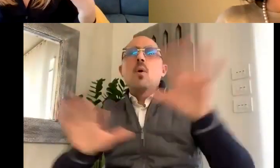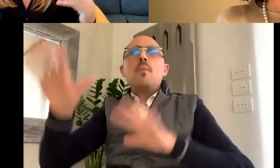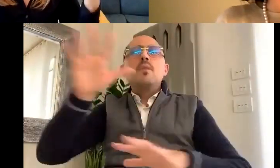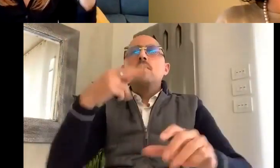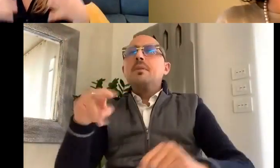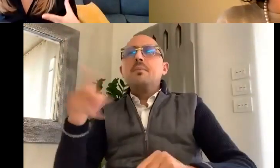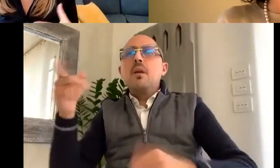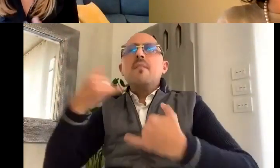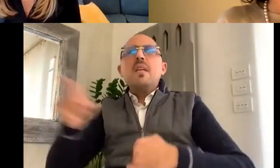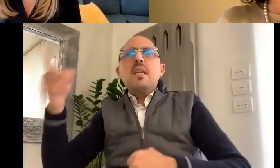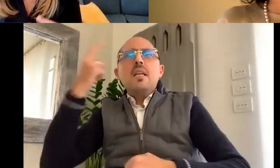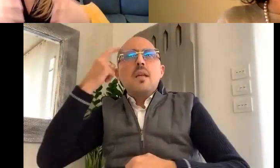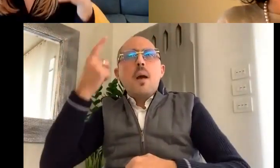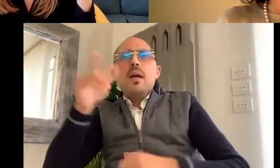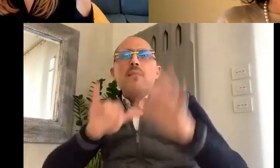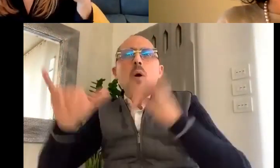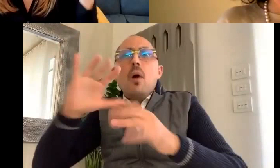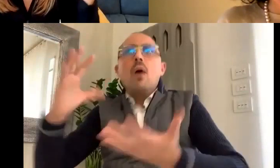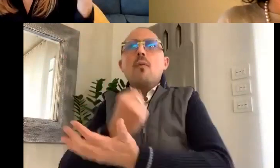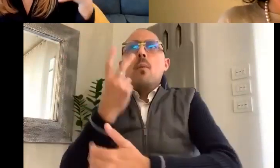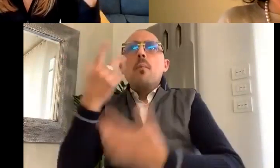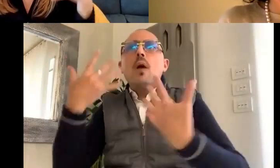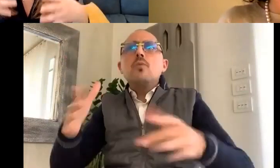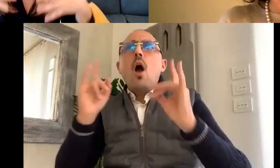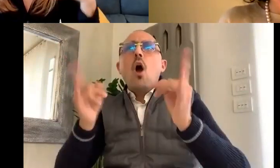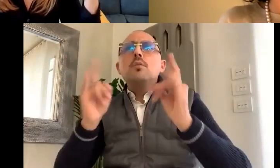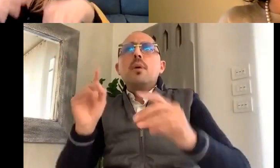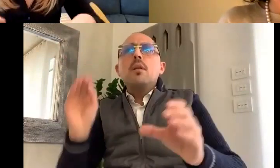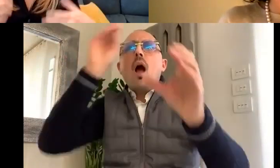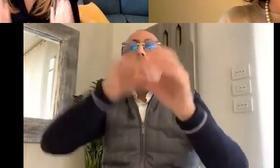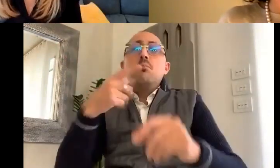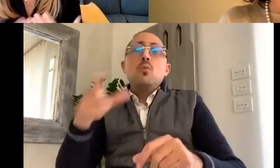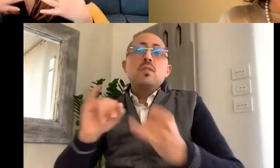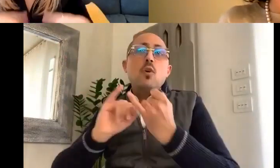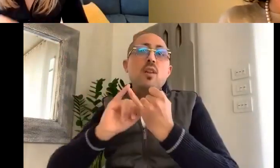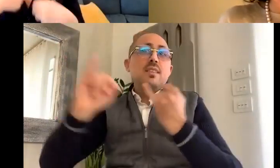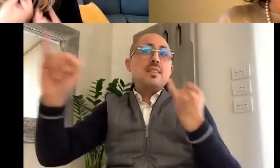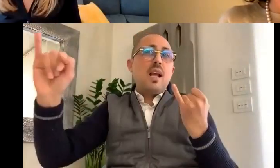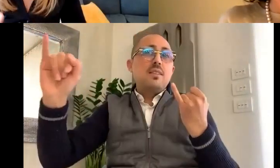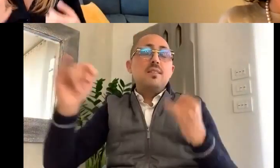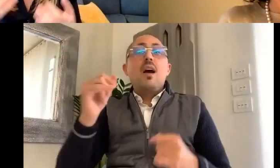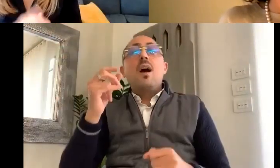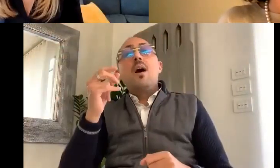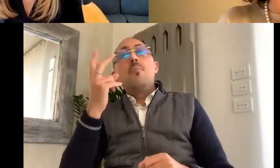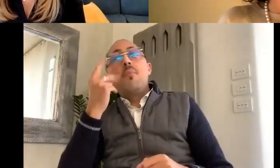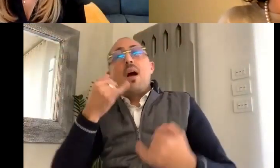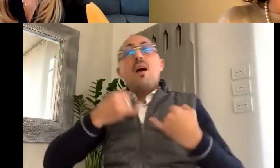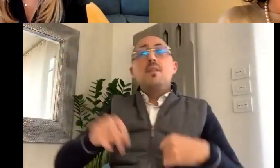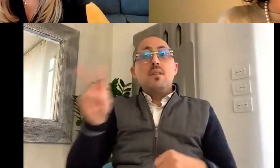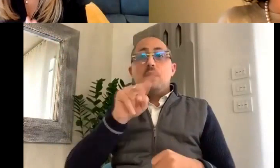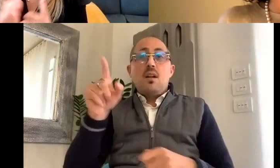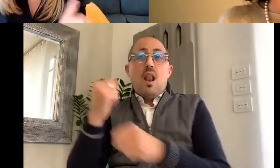gli hanno messo la maschera, la tuta, ma nessuno riusciva a